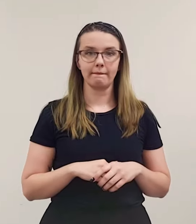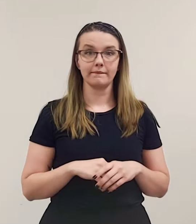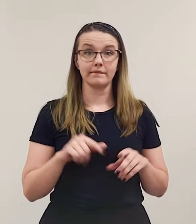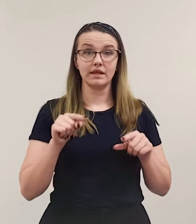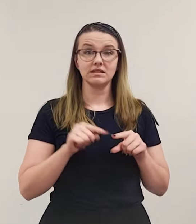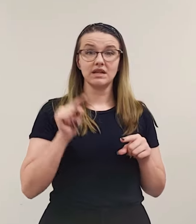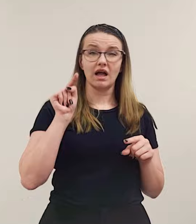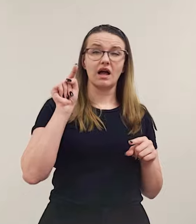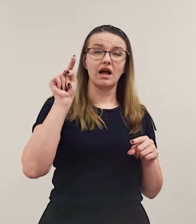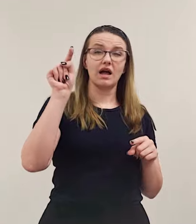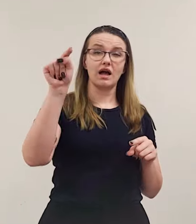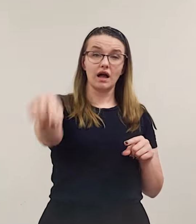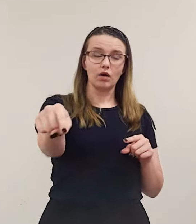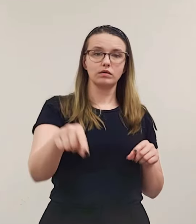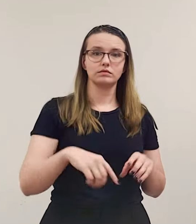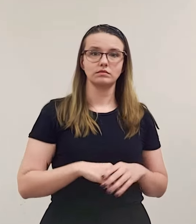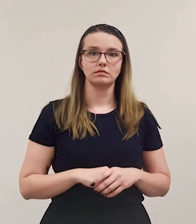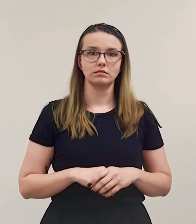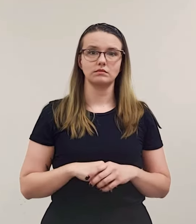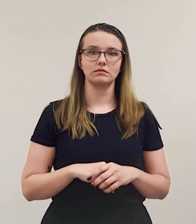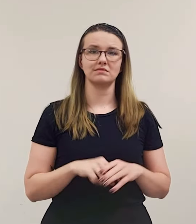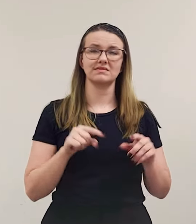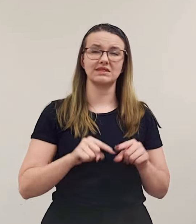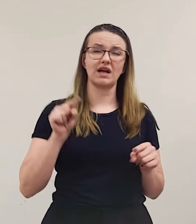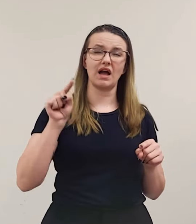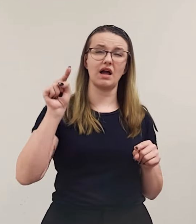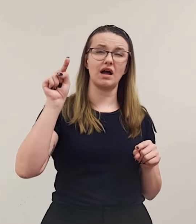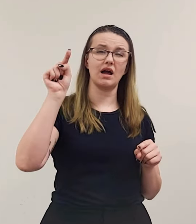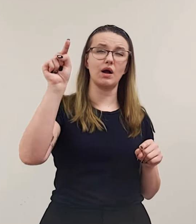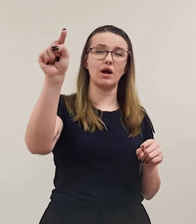(for far)